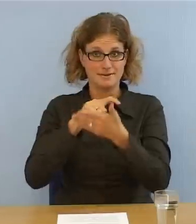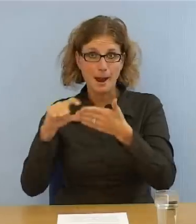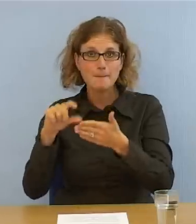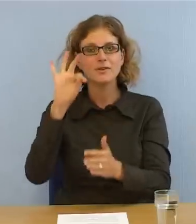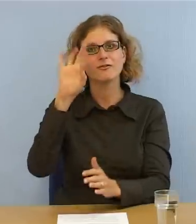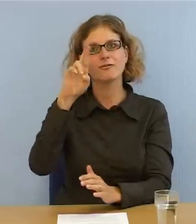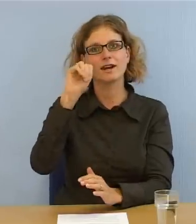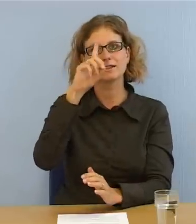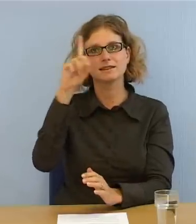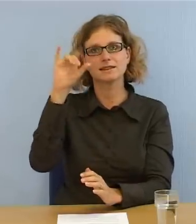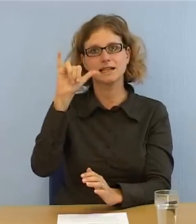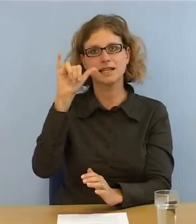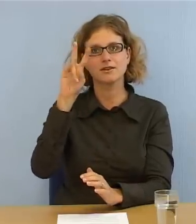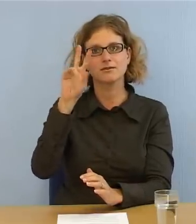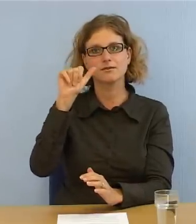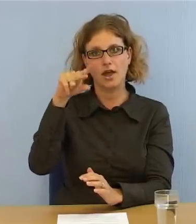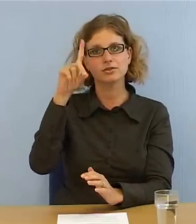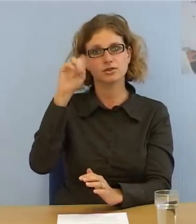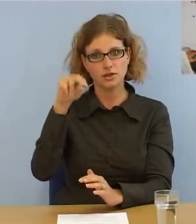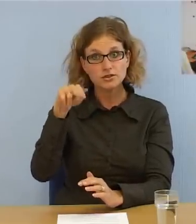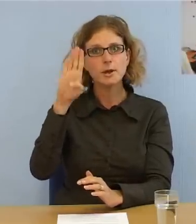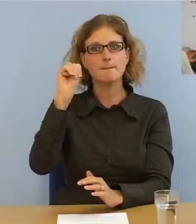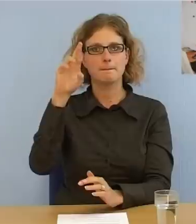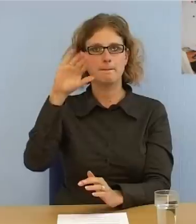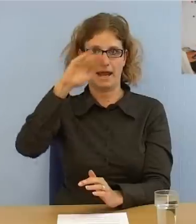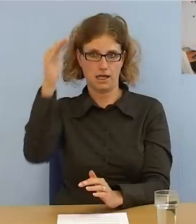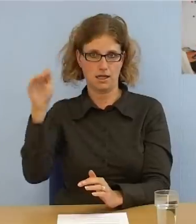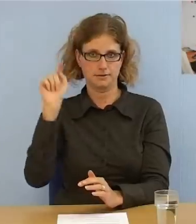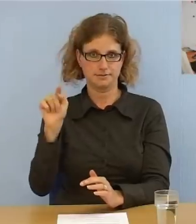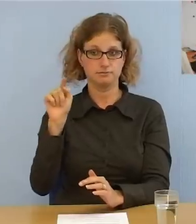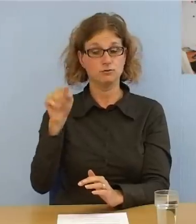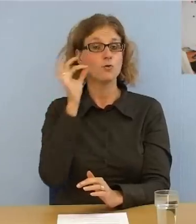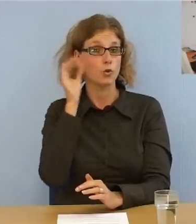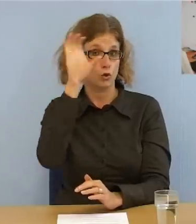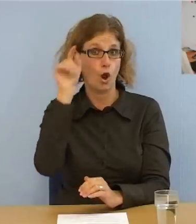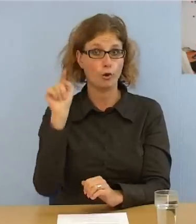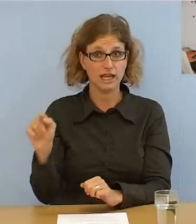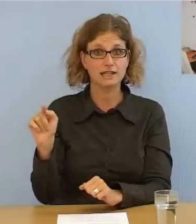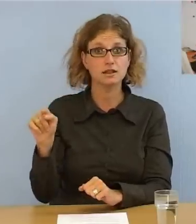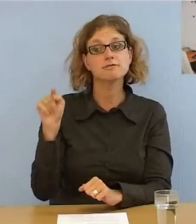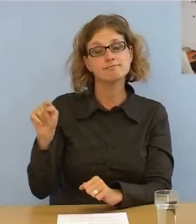Hij heet Freddy van den Berg en hij woont in Groningen.